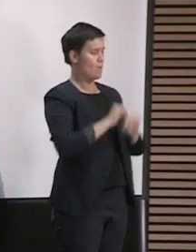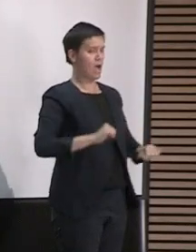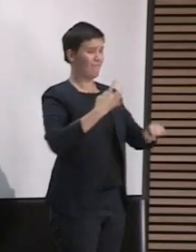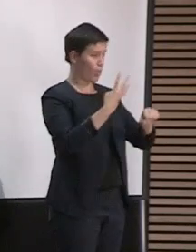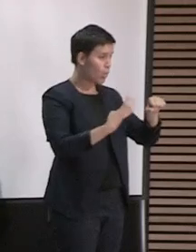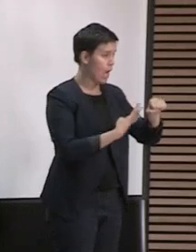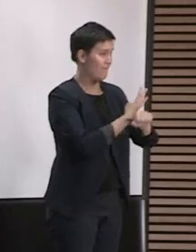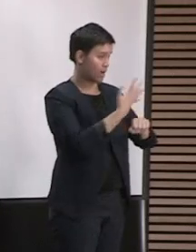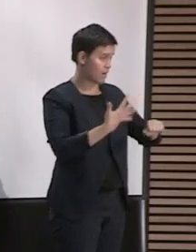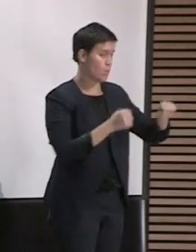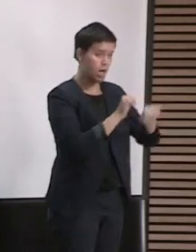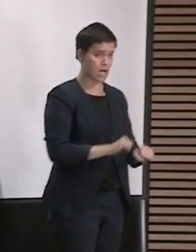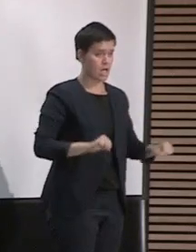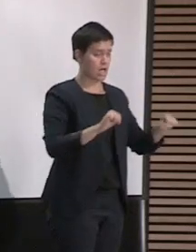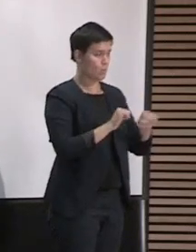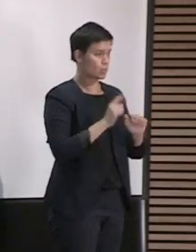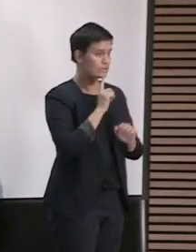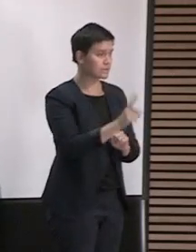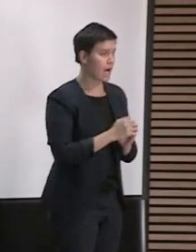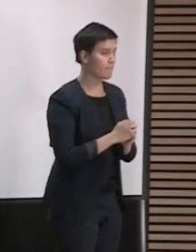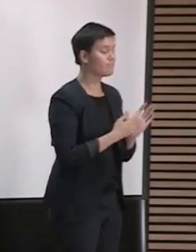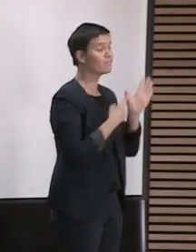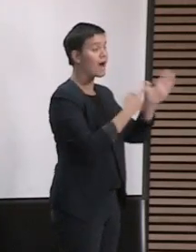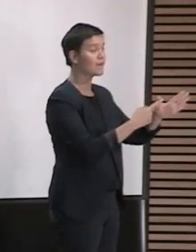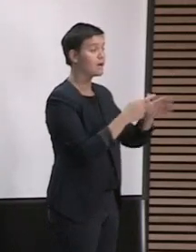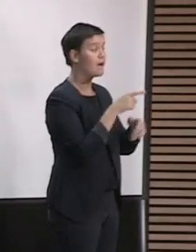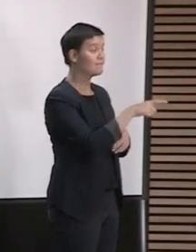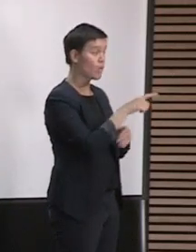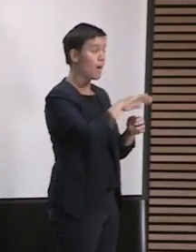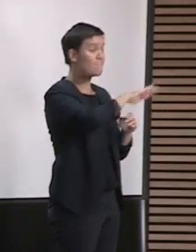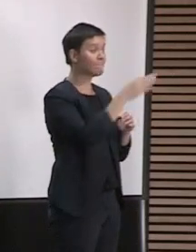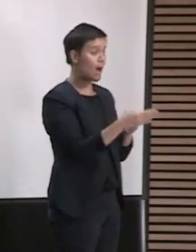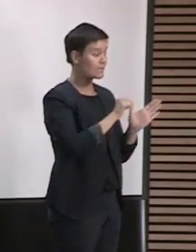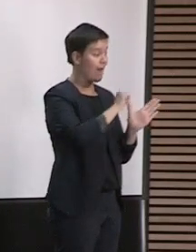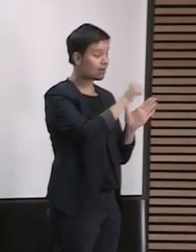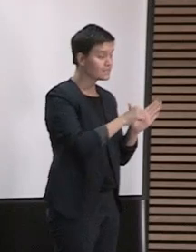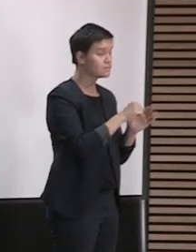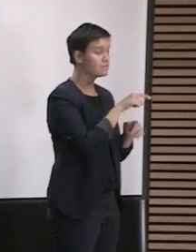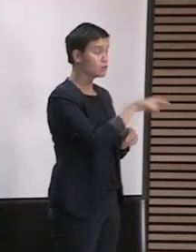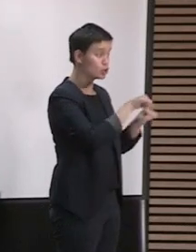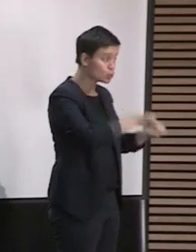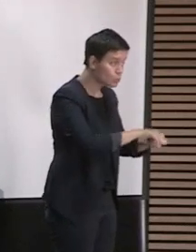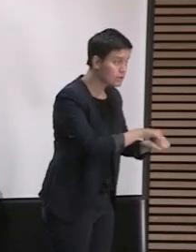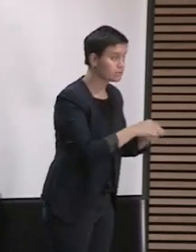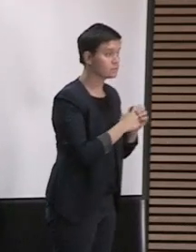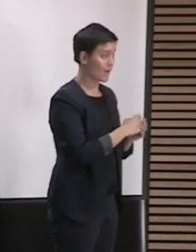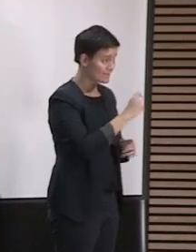ka tukua. Ka whai whakaaro koe